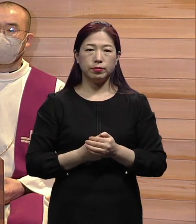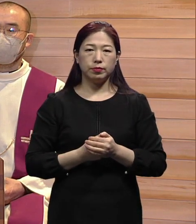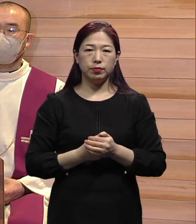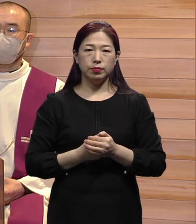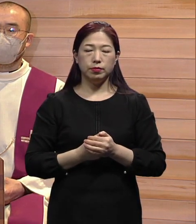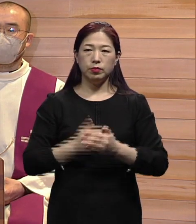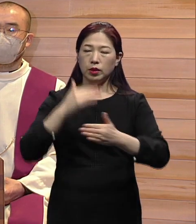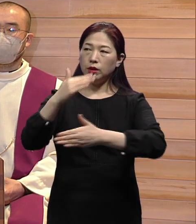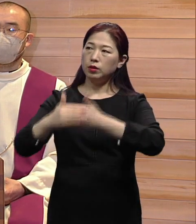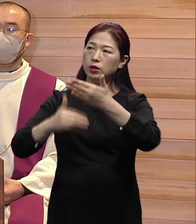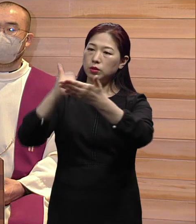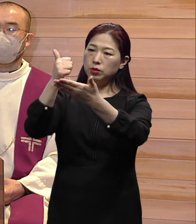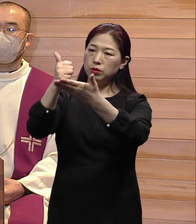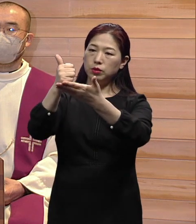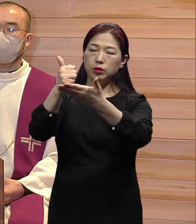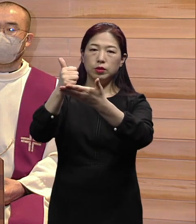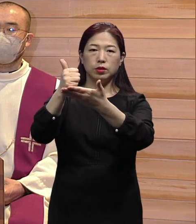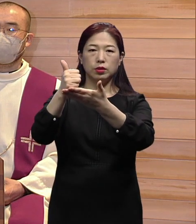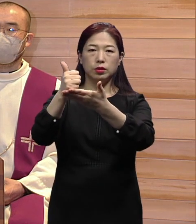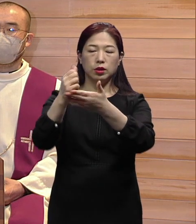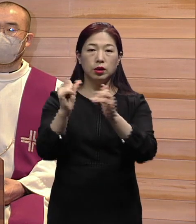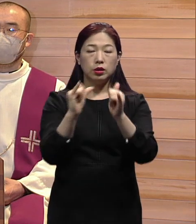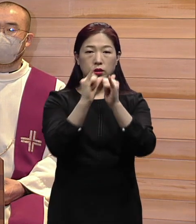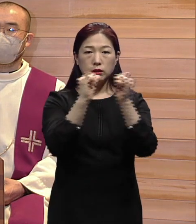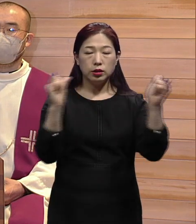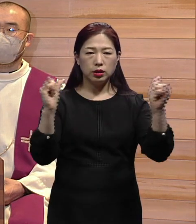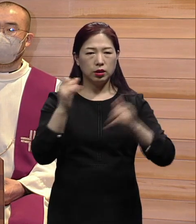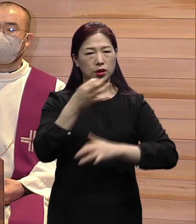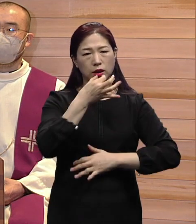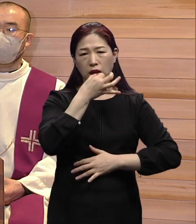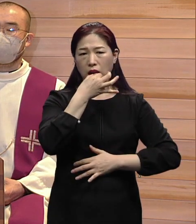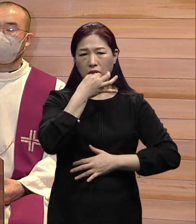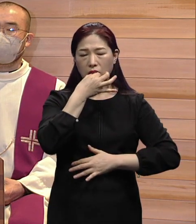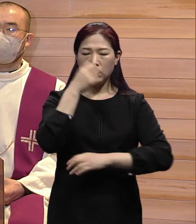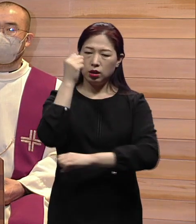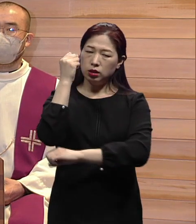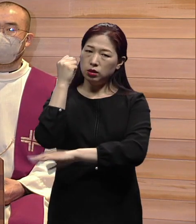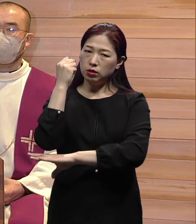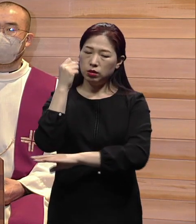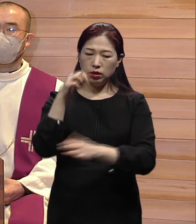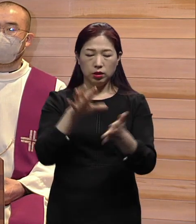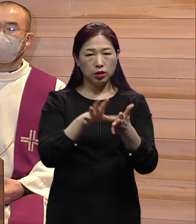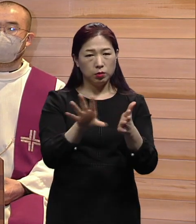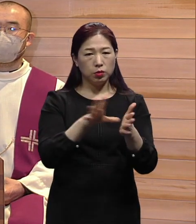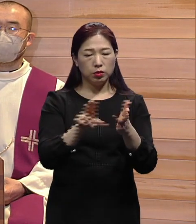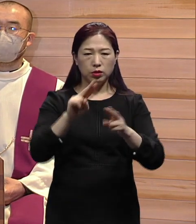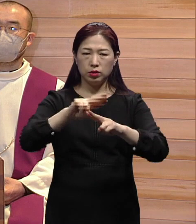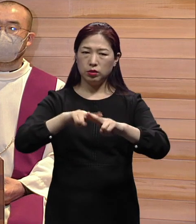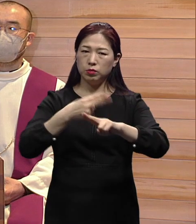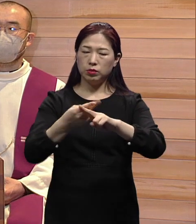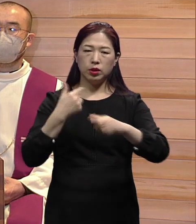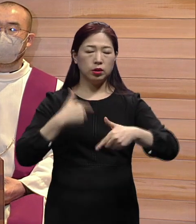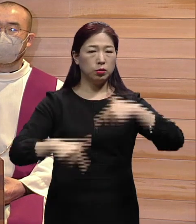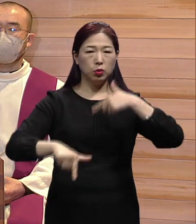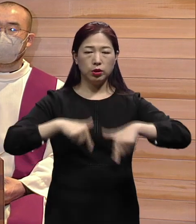하느님께서는 인간의 이득에 근거한 물질적인 재물만을 기뻐하지 않으시고